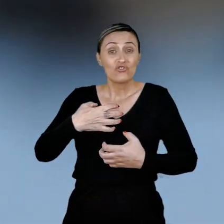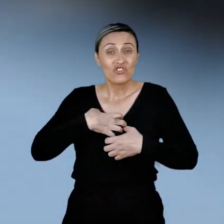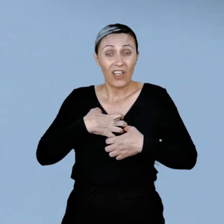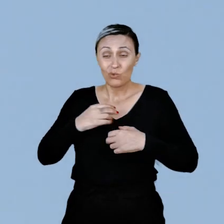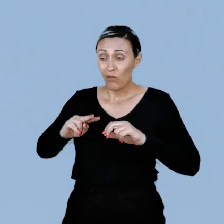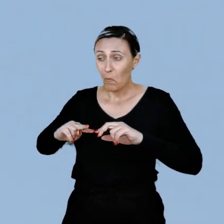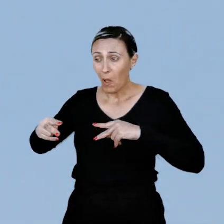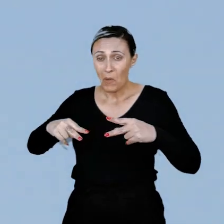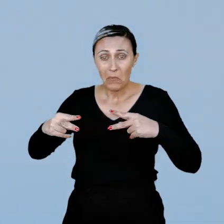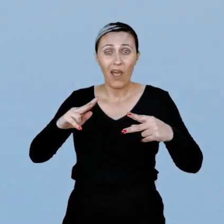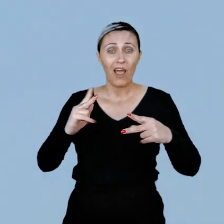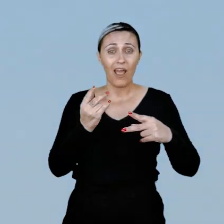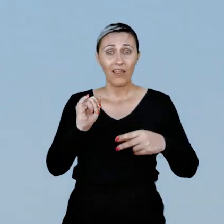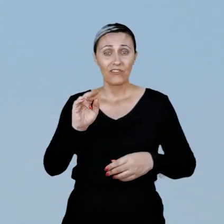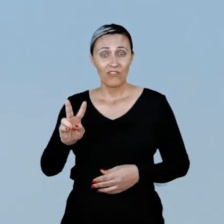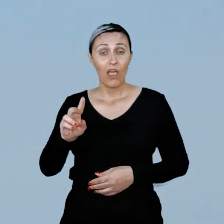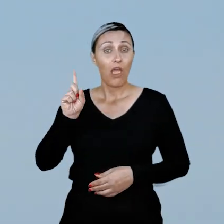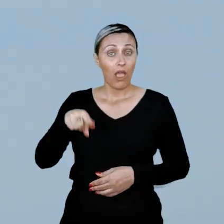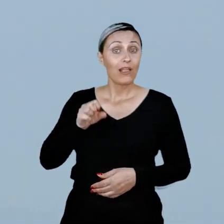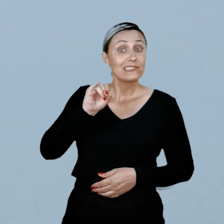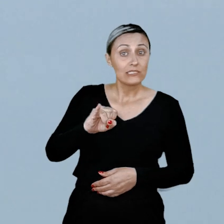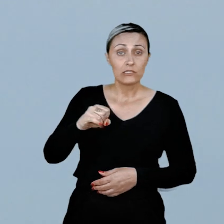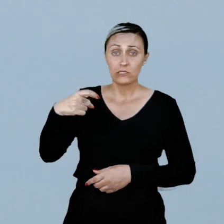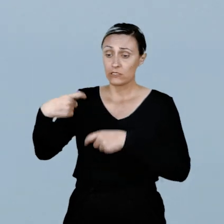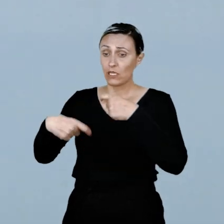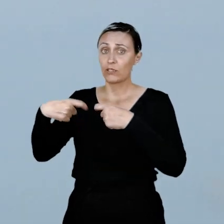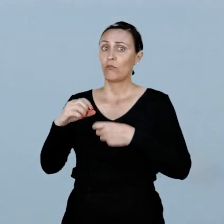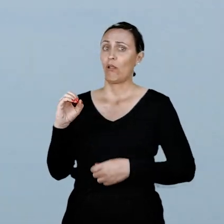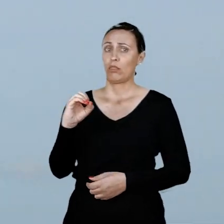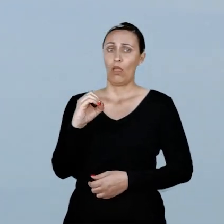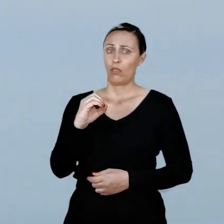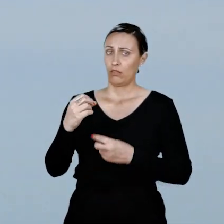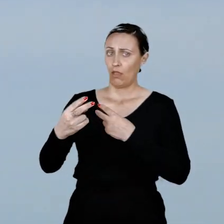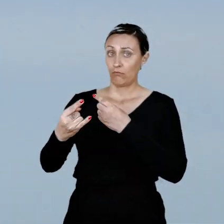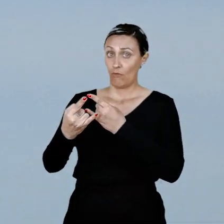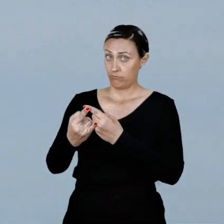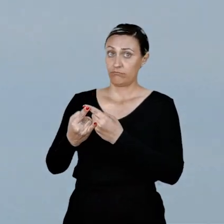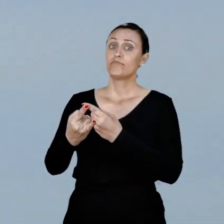são através do sexo sem proteção, compartilhamento de seringas e perfuro